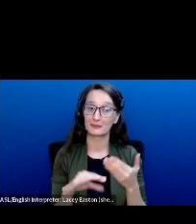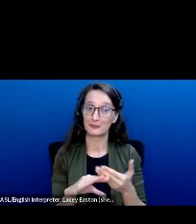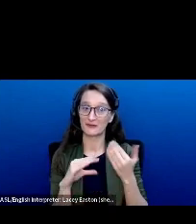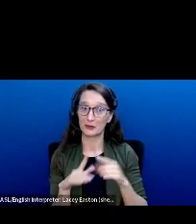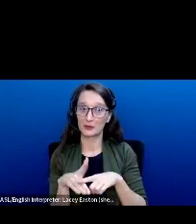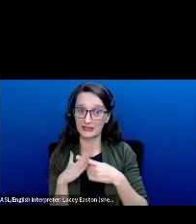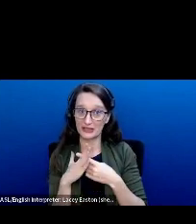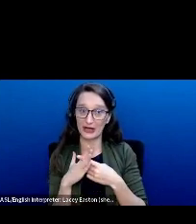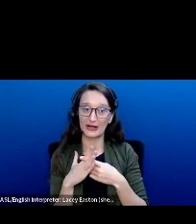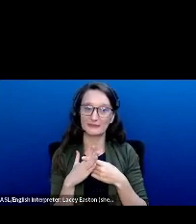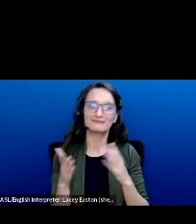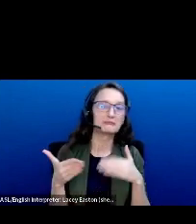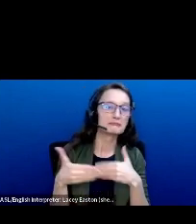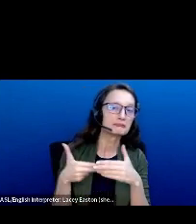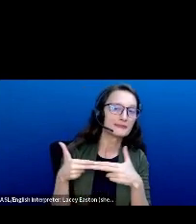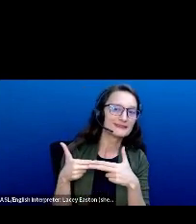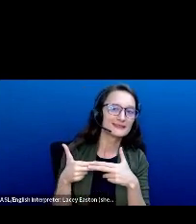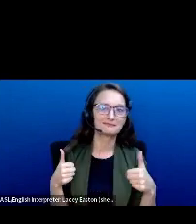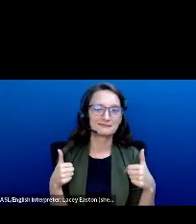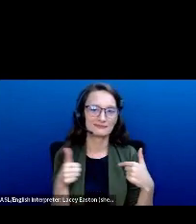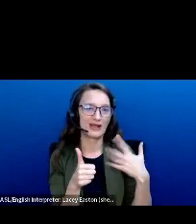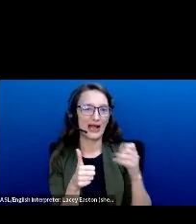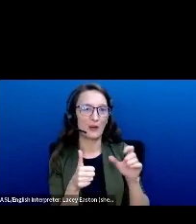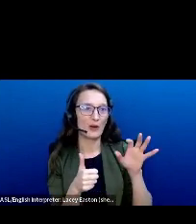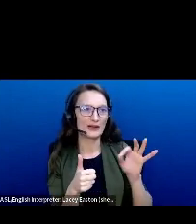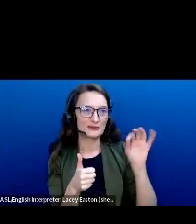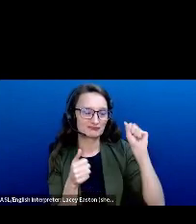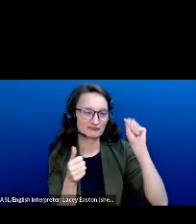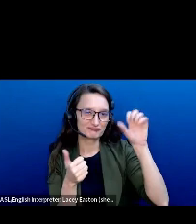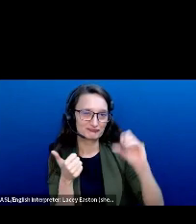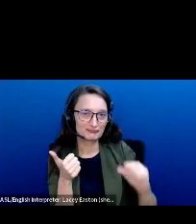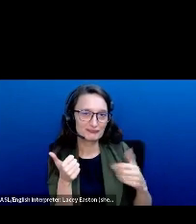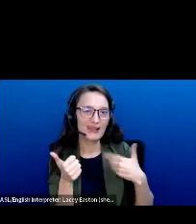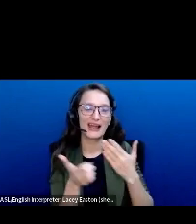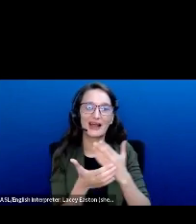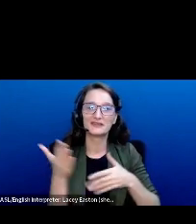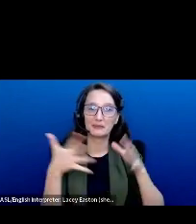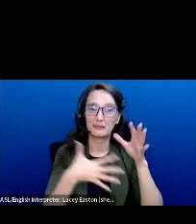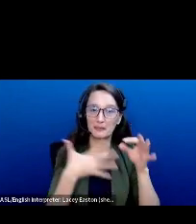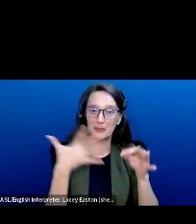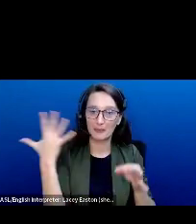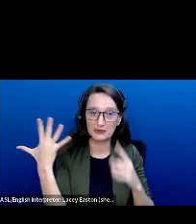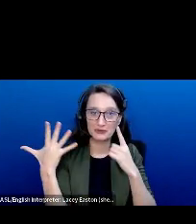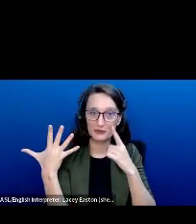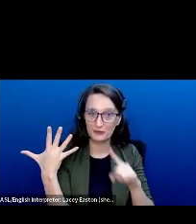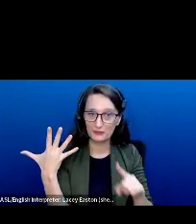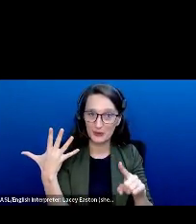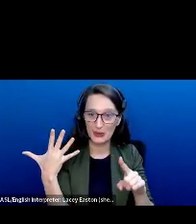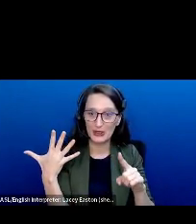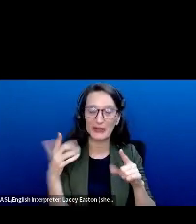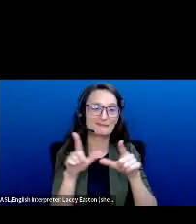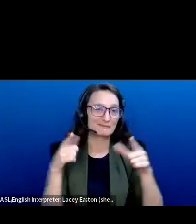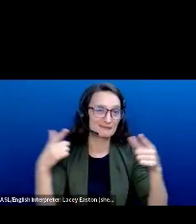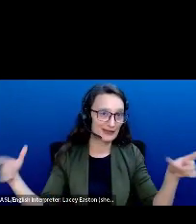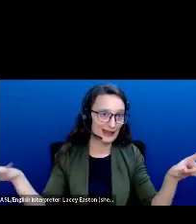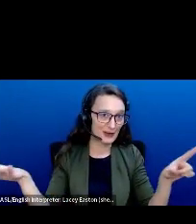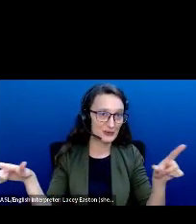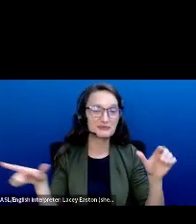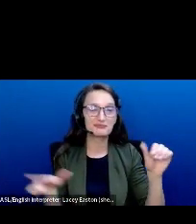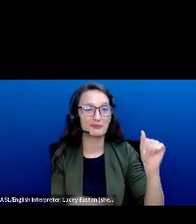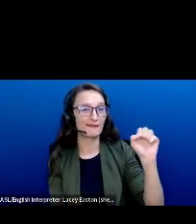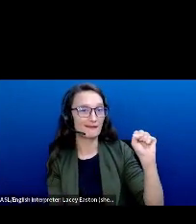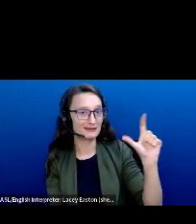la siguiente diapositiva que tenemos algunas opciones para el idioma, que es el lenguaje de señas americano, que